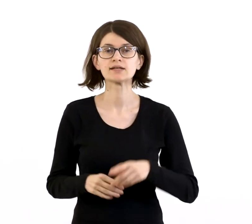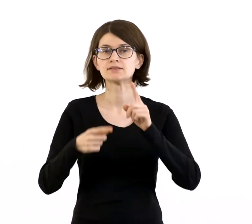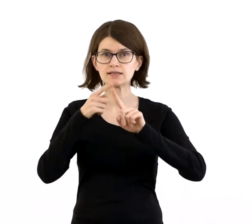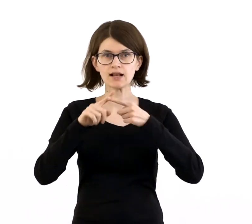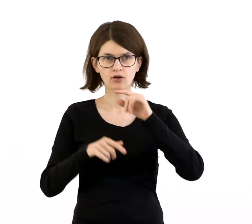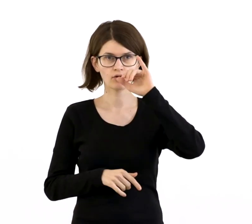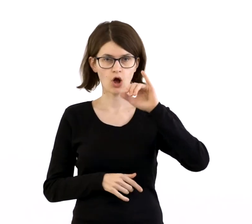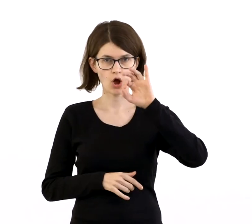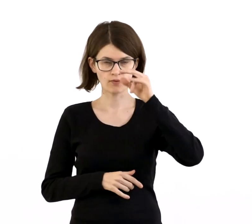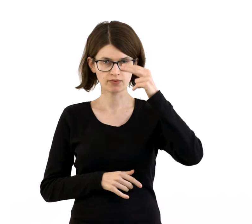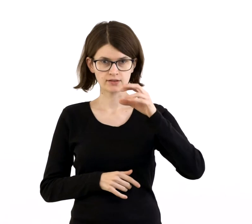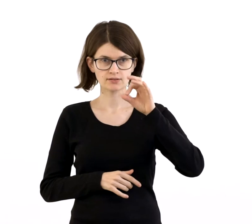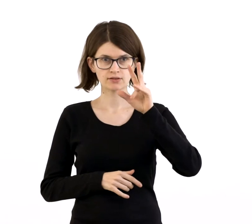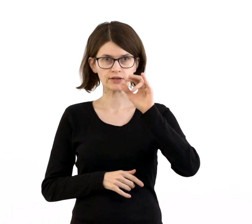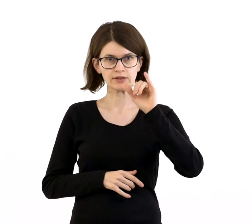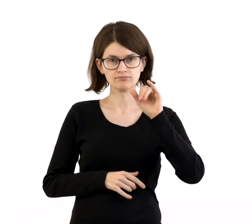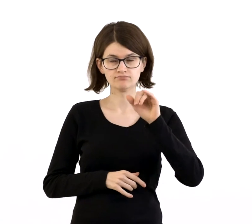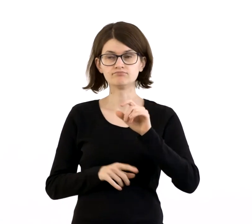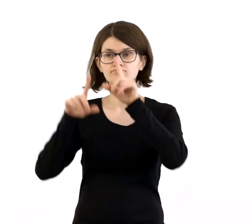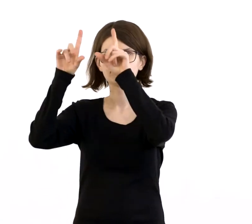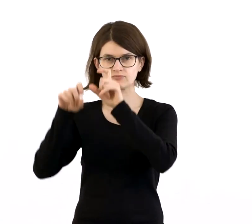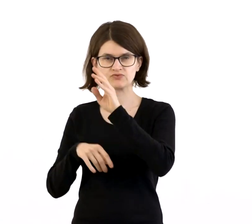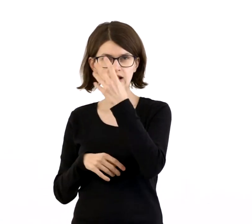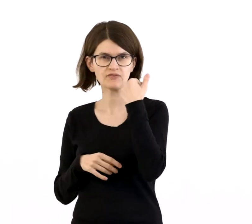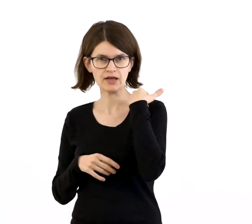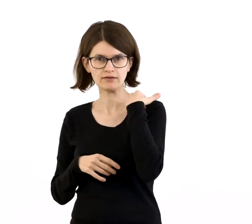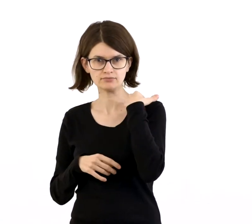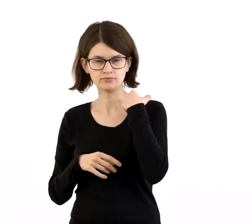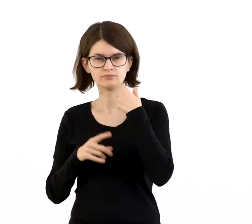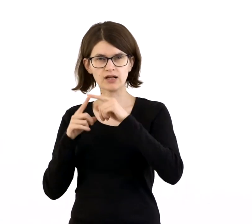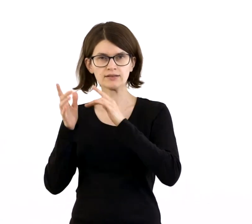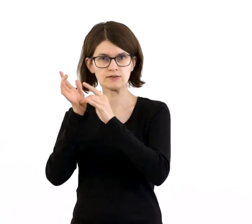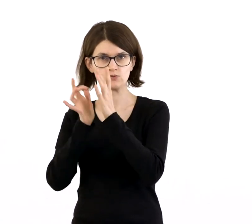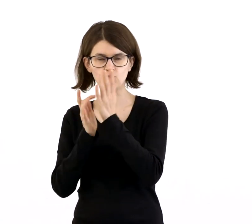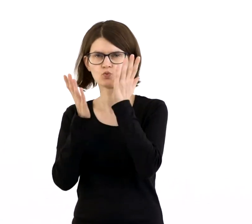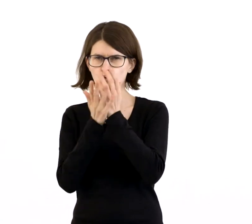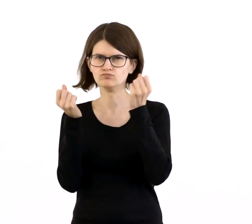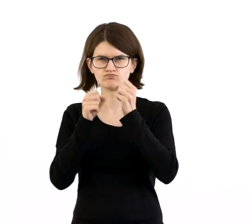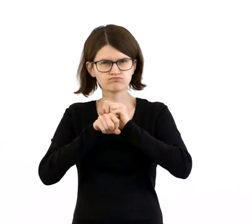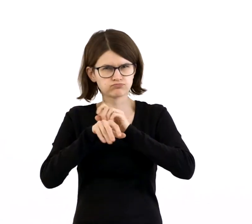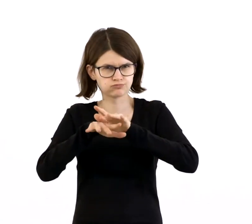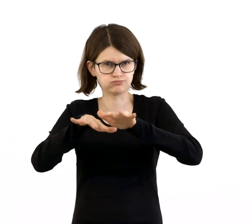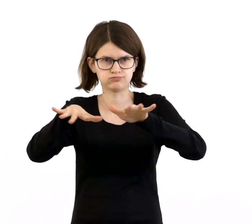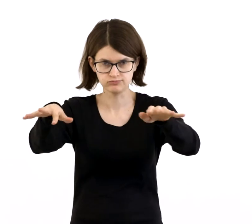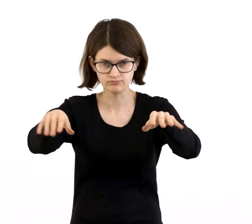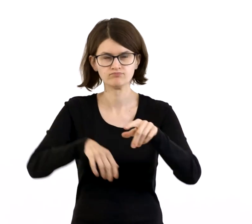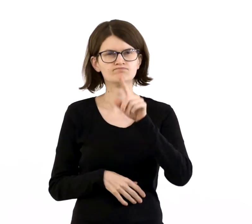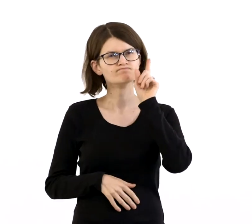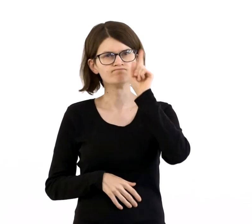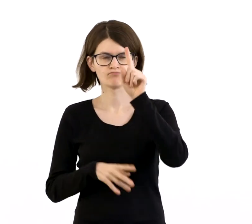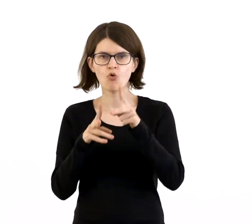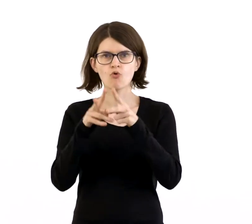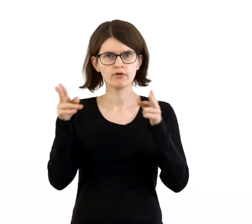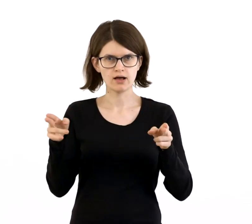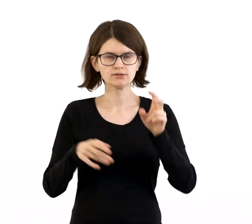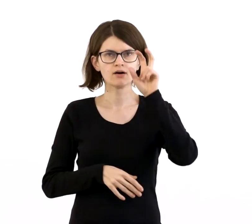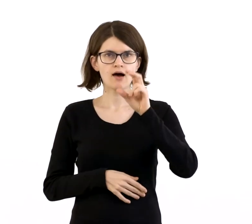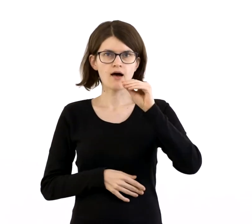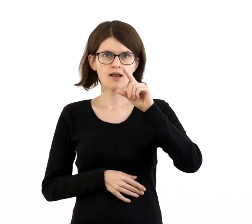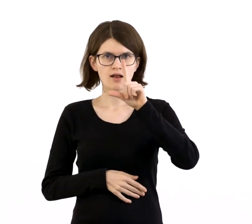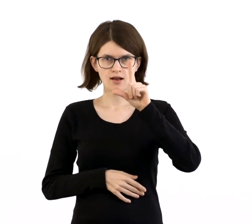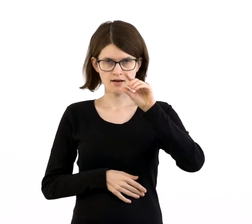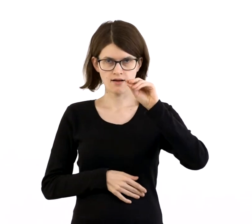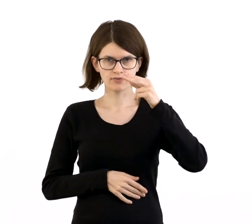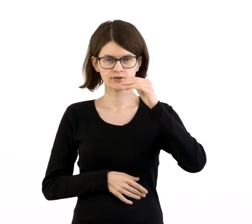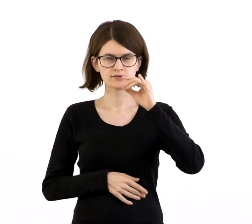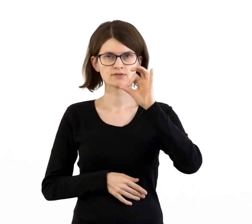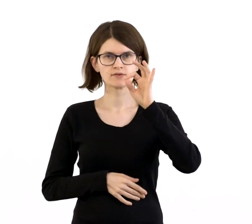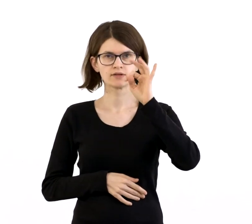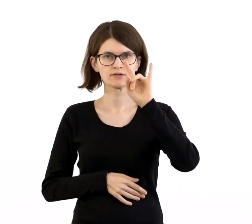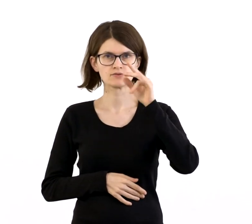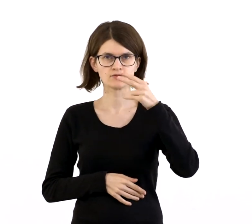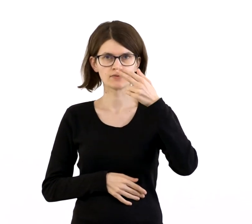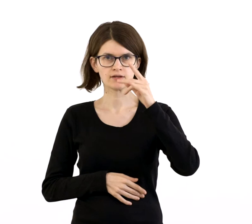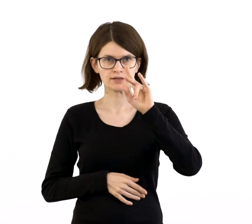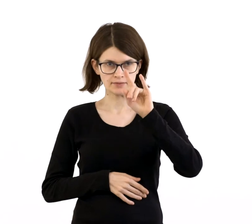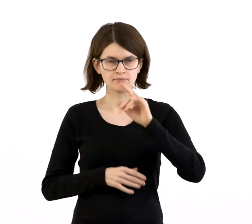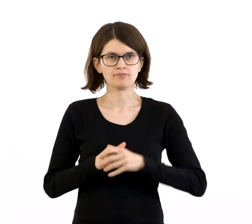Styl joński cieszył się ogromną popularnością od IV w. p.n.e., dominował w okresie hellenistycznym.